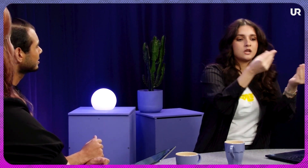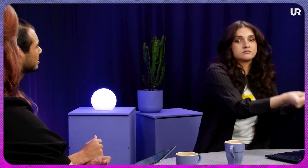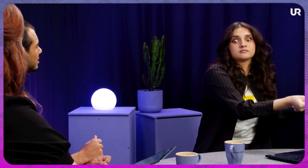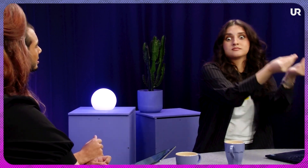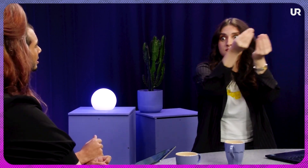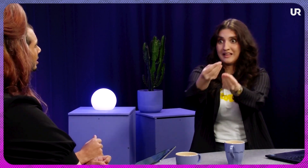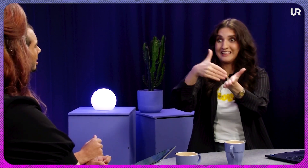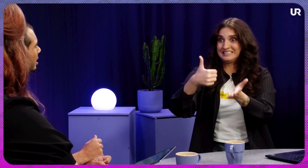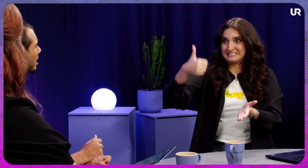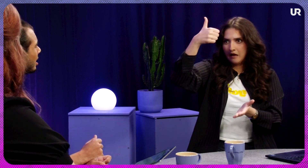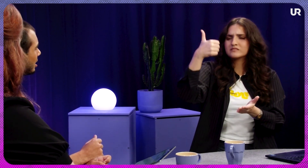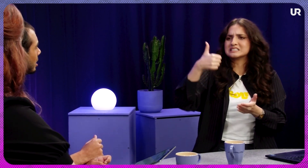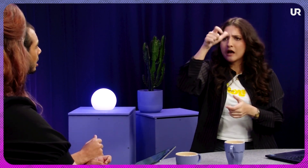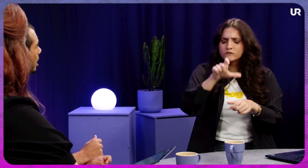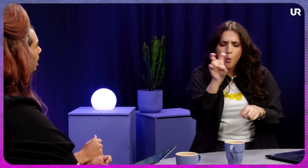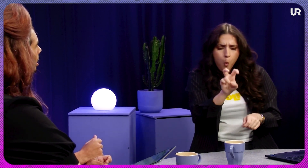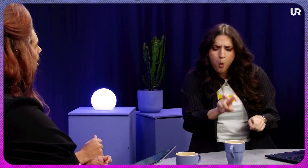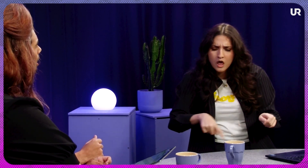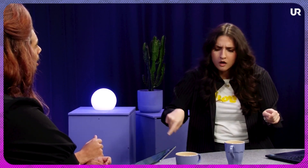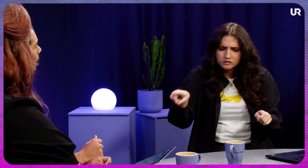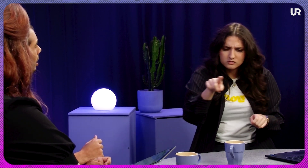Sen visar AI-konstnären alla bilder för AI-chefen.